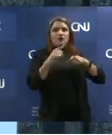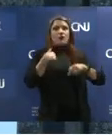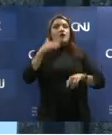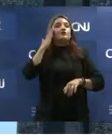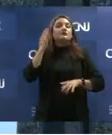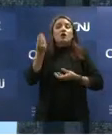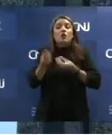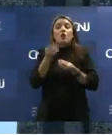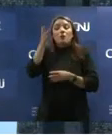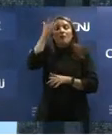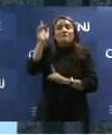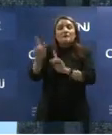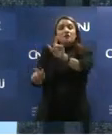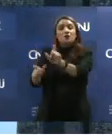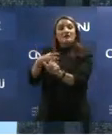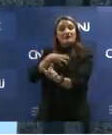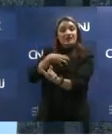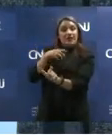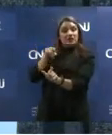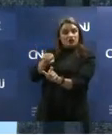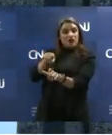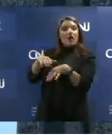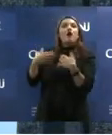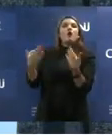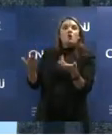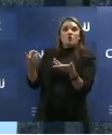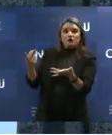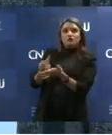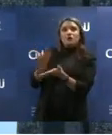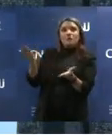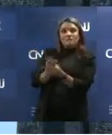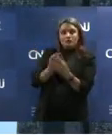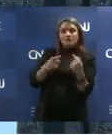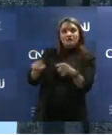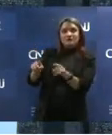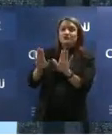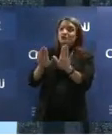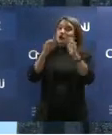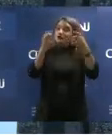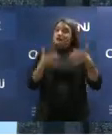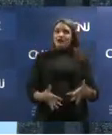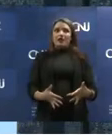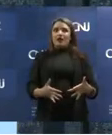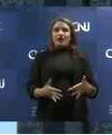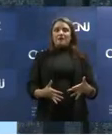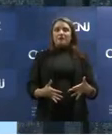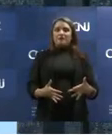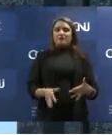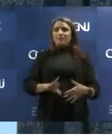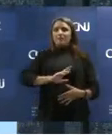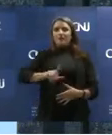essa instauração no procedimento administrativo. Só para explicar que eu não usei esse causa própria.